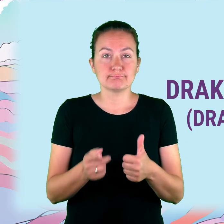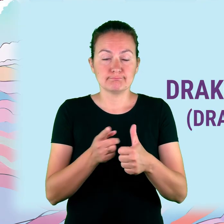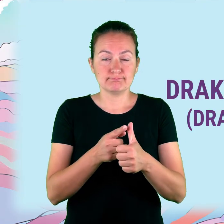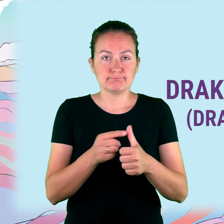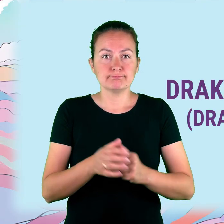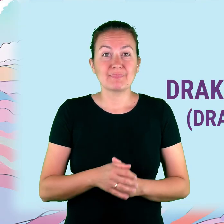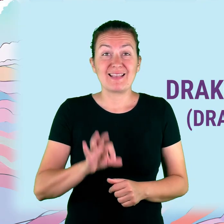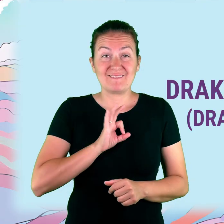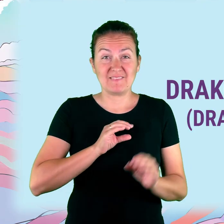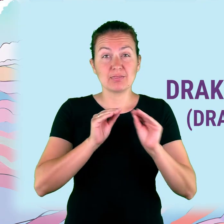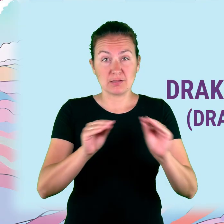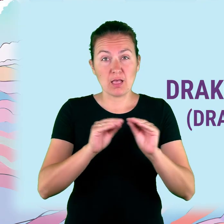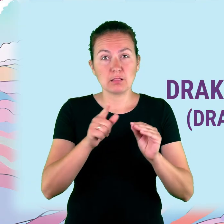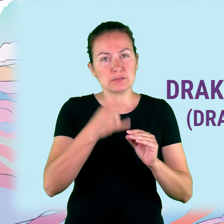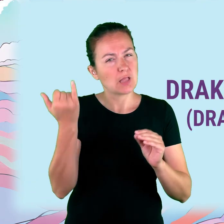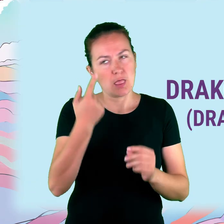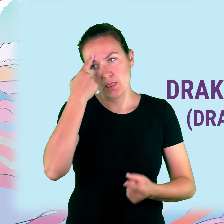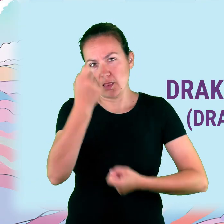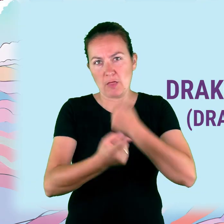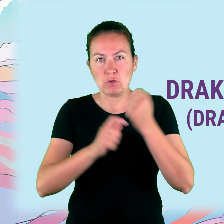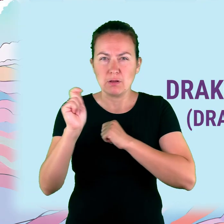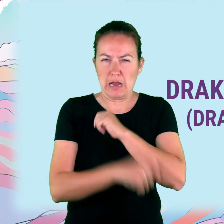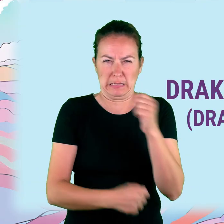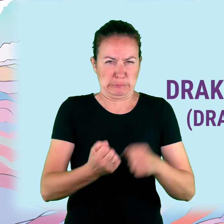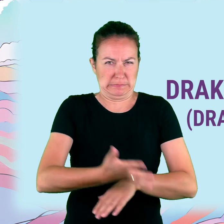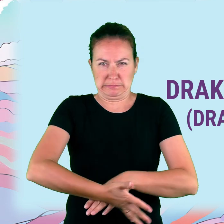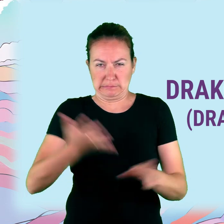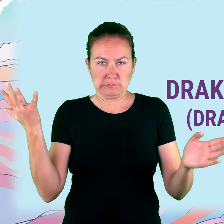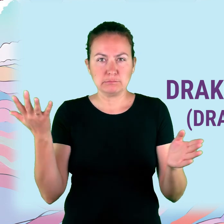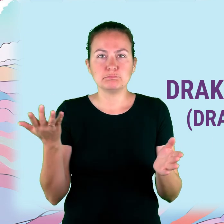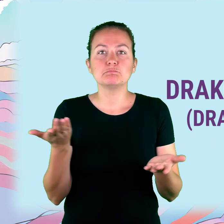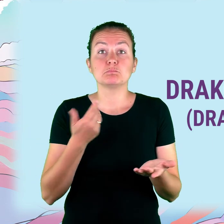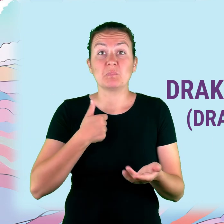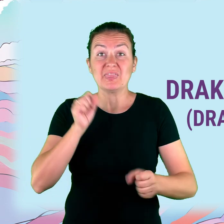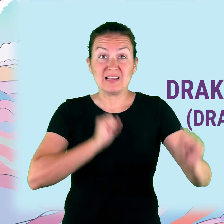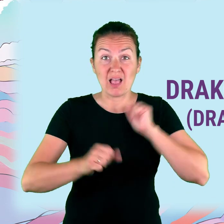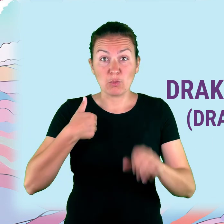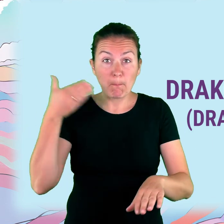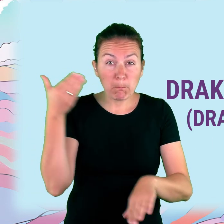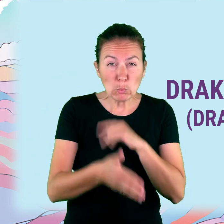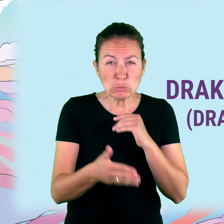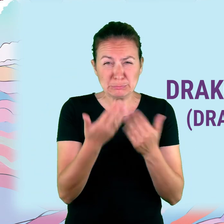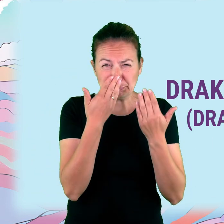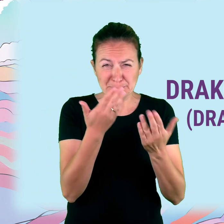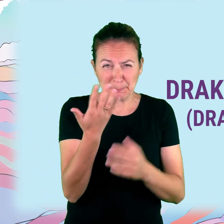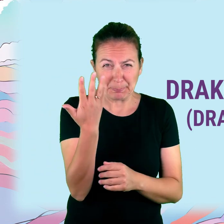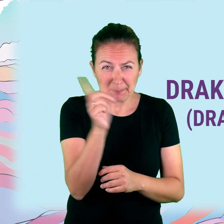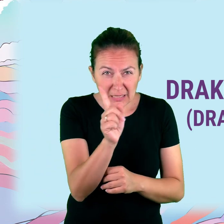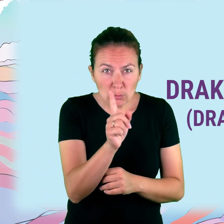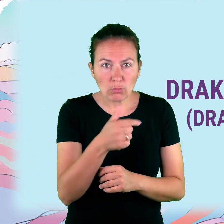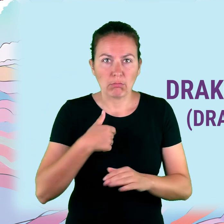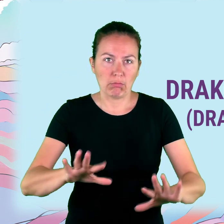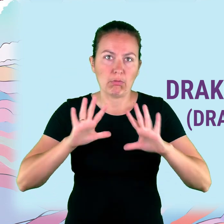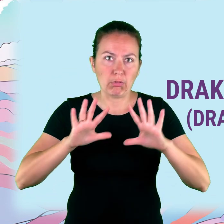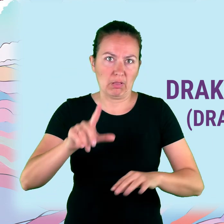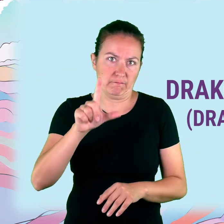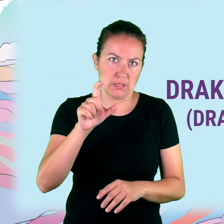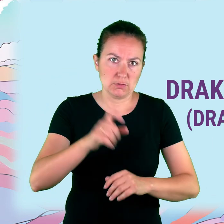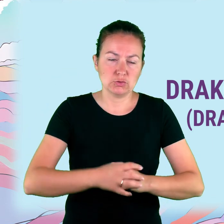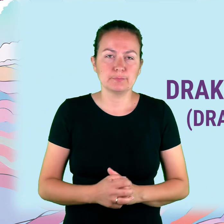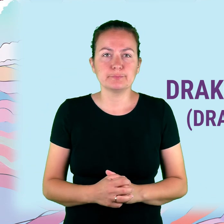1. Nasz trener wymyśla drakońskie kary! Spóźniliśmy się na trening 5 minut i musieliśmy zrobić 200 przysiadów.